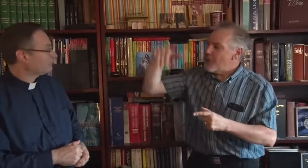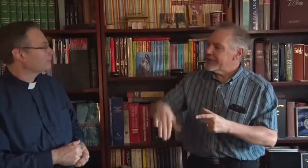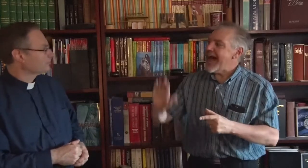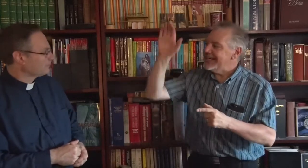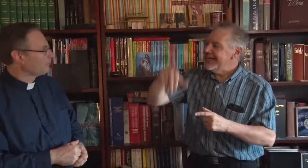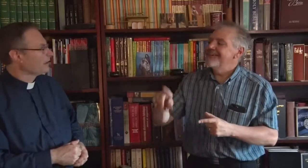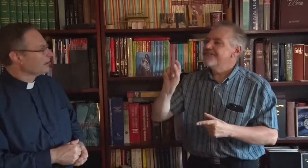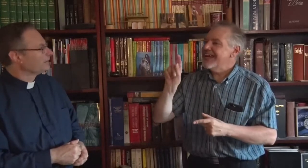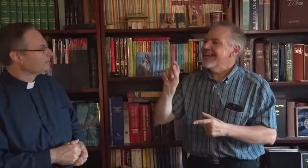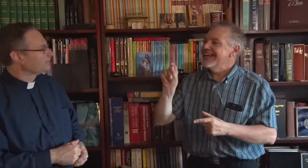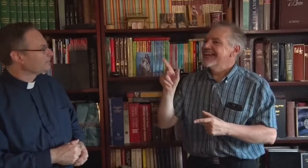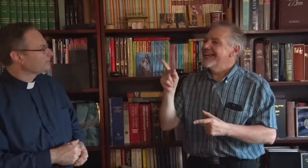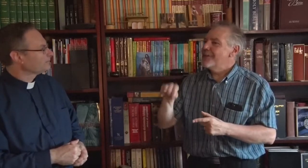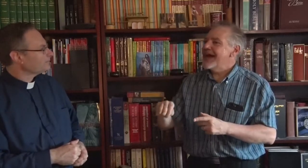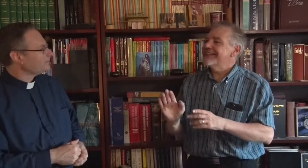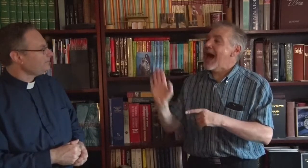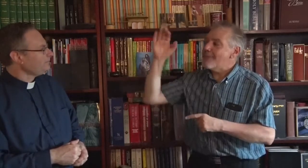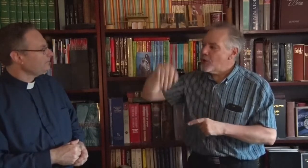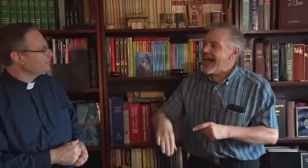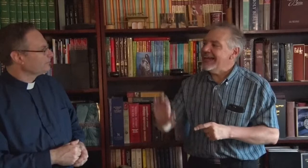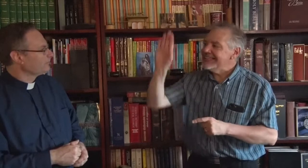en montagne… 20 km en montagne…